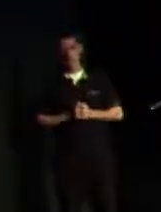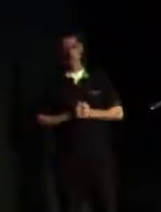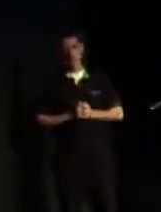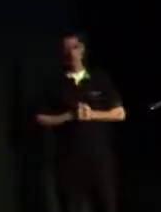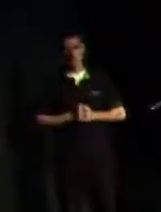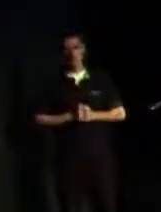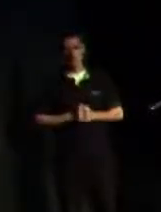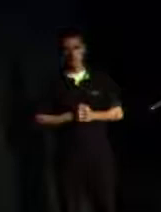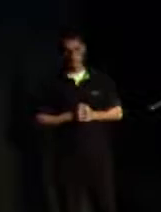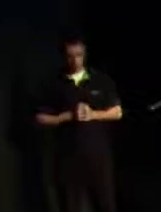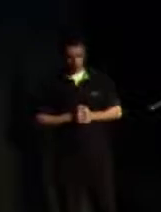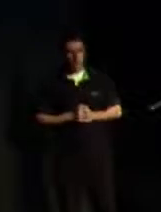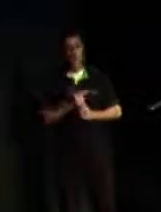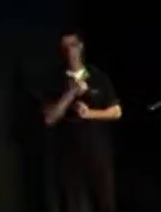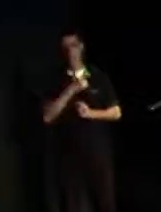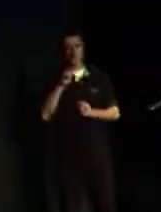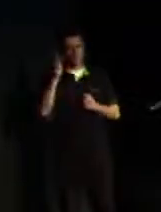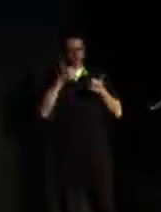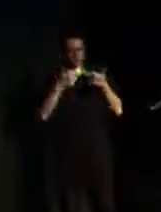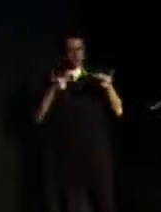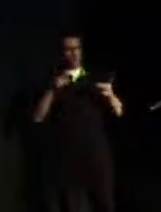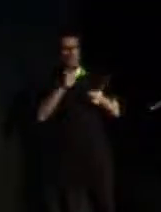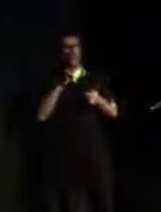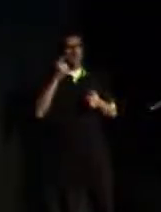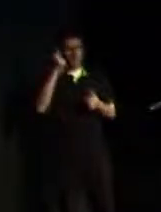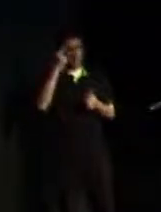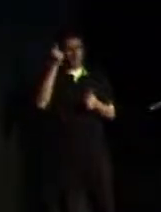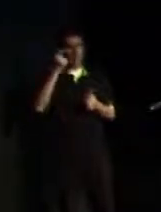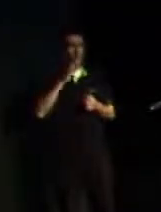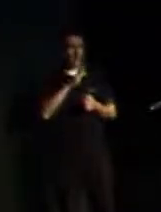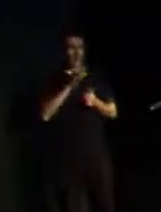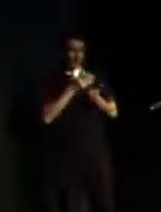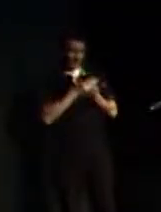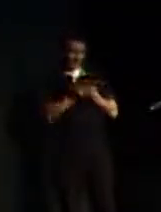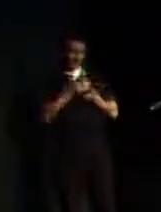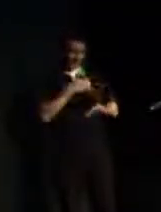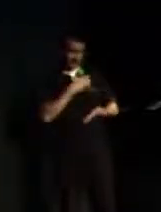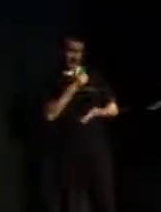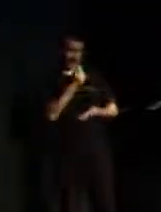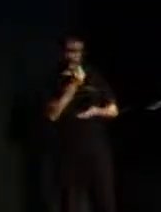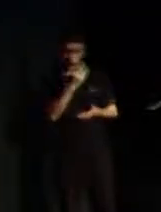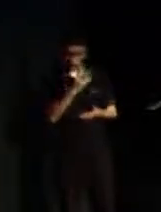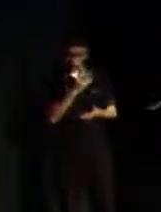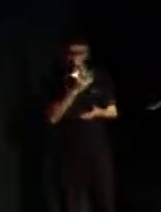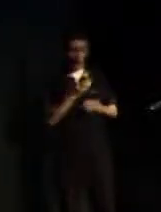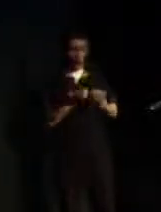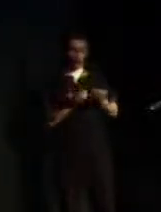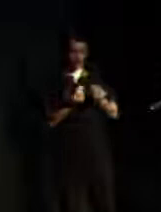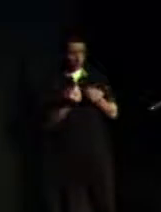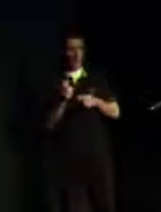Outra coisa: lembrar que, a partir dos 14 anos, se o jovem ingressar na formação profissional desportiva,